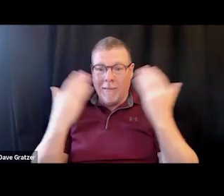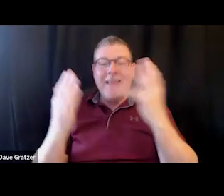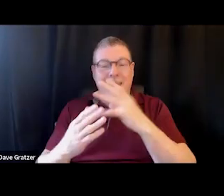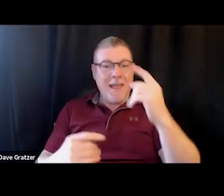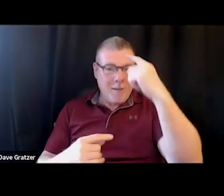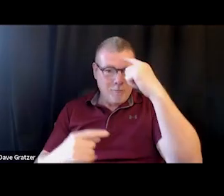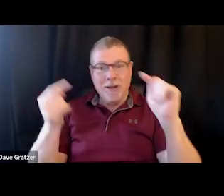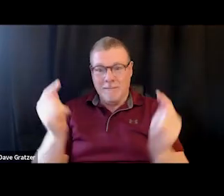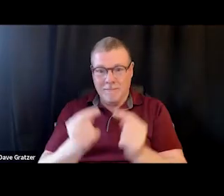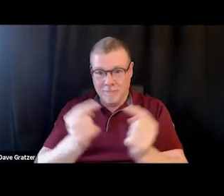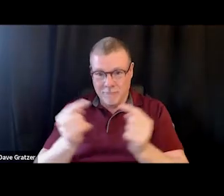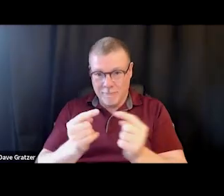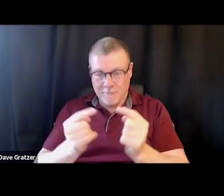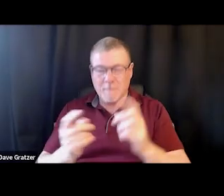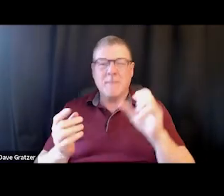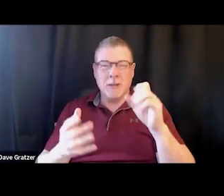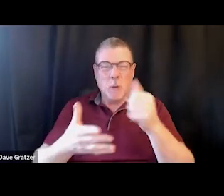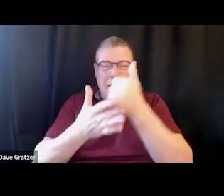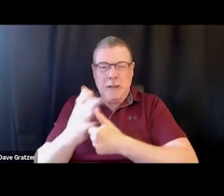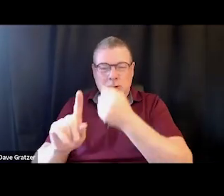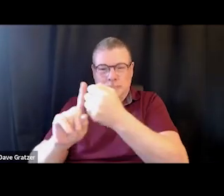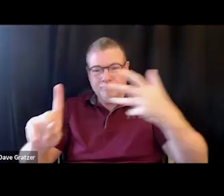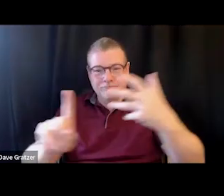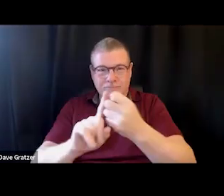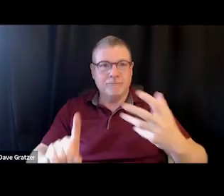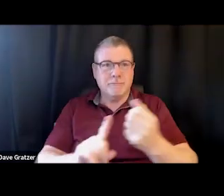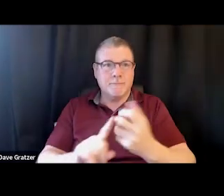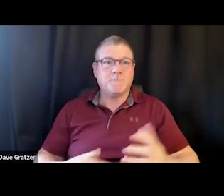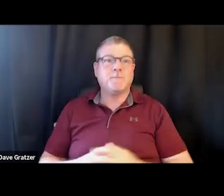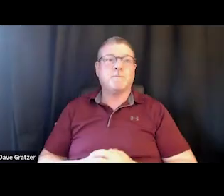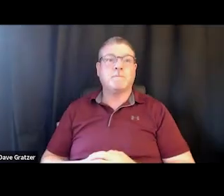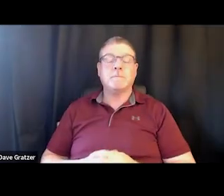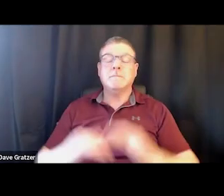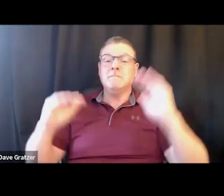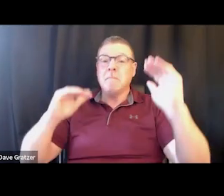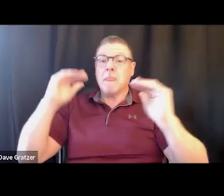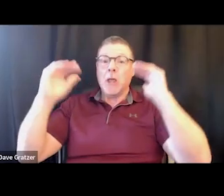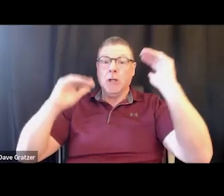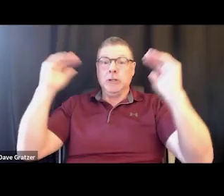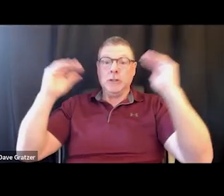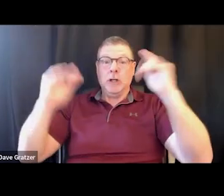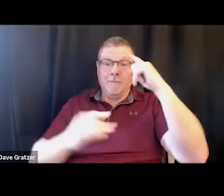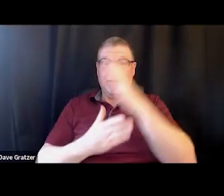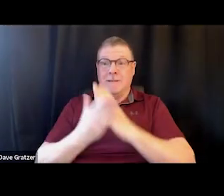Quiero hablar un poco sobre cada uno de estos. Adultos que experimentan la falta de vivienda. De acuerdo a algunos de los datos que existen,